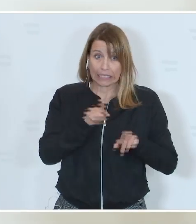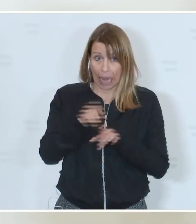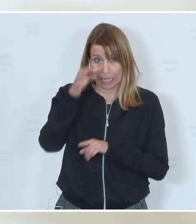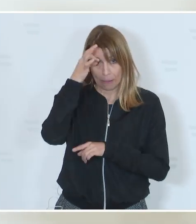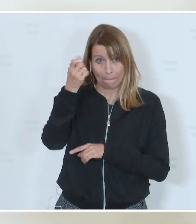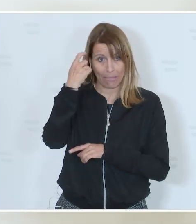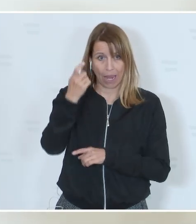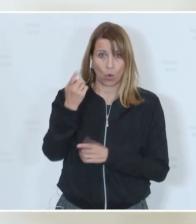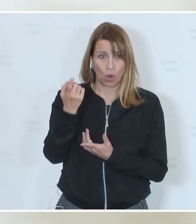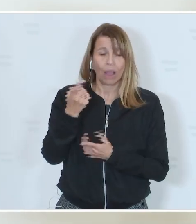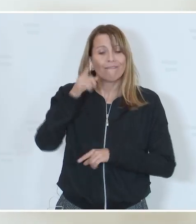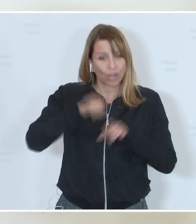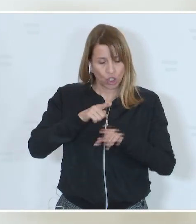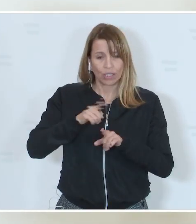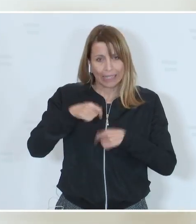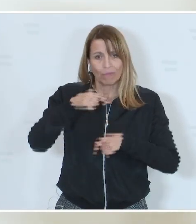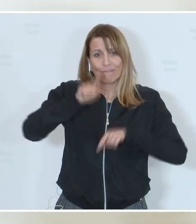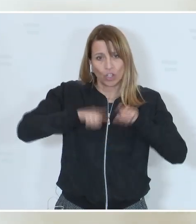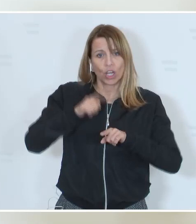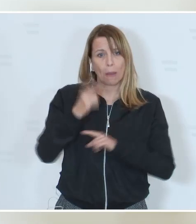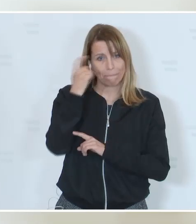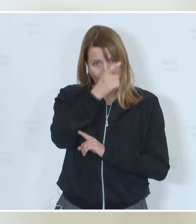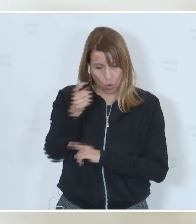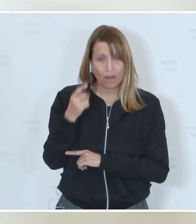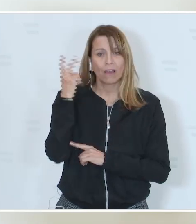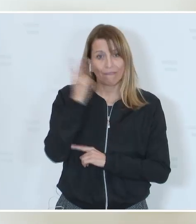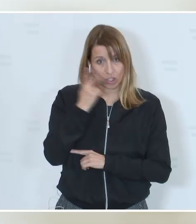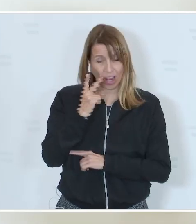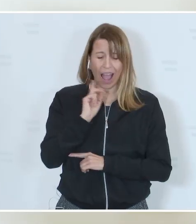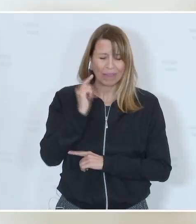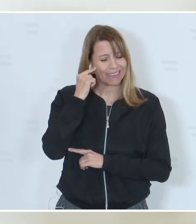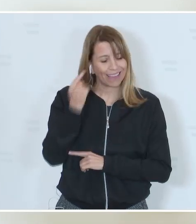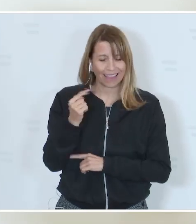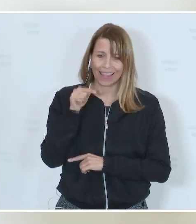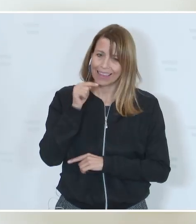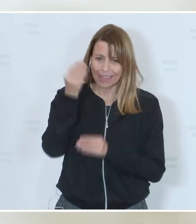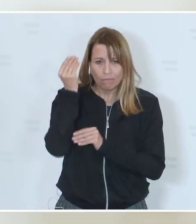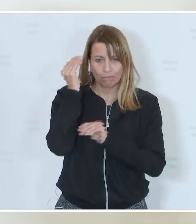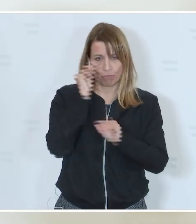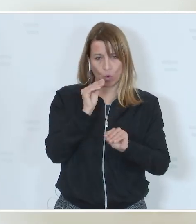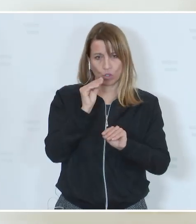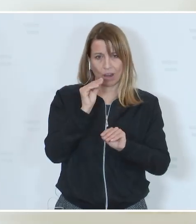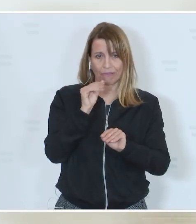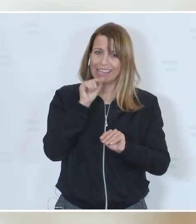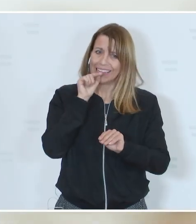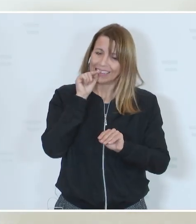Aber ich bin ganz fest davon überzeugt, dass diese Botschaft, dieses Narrativ, wirklich wichtig ist.